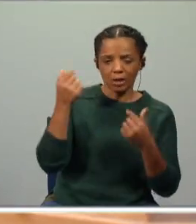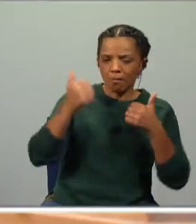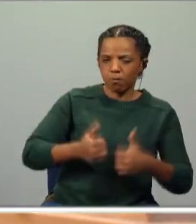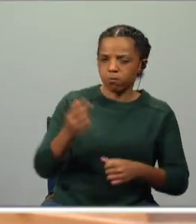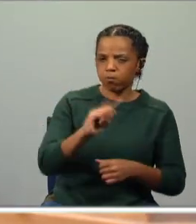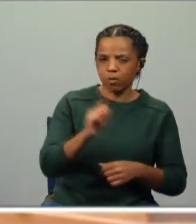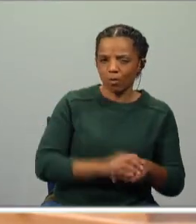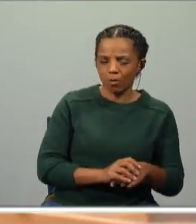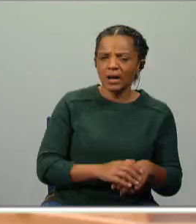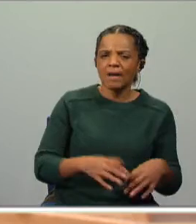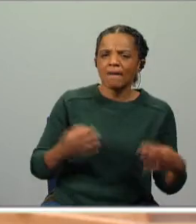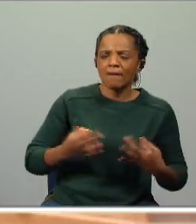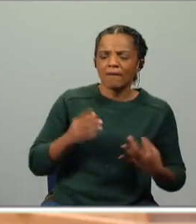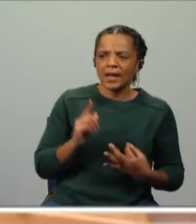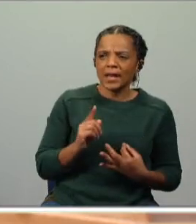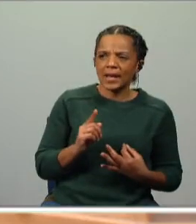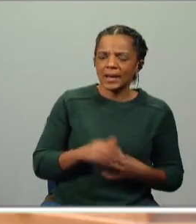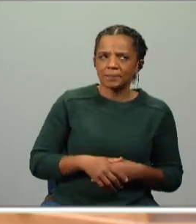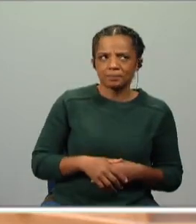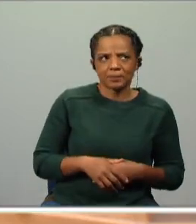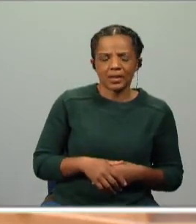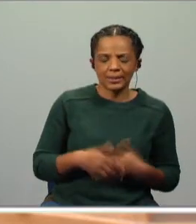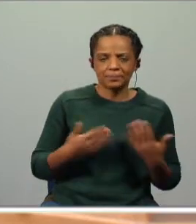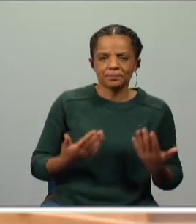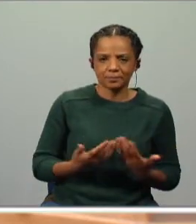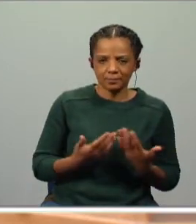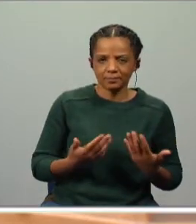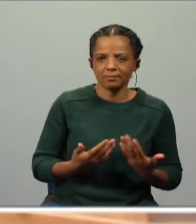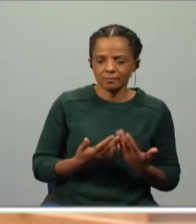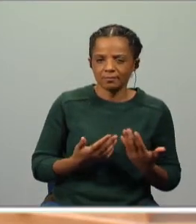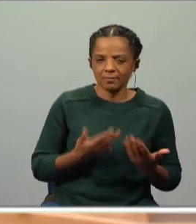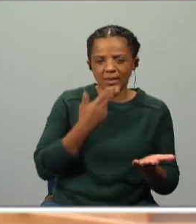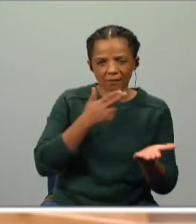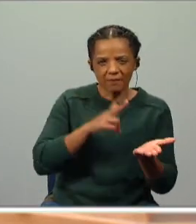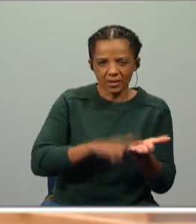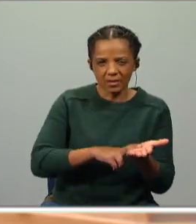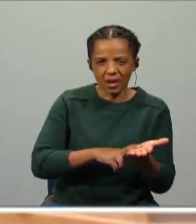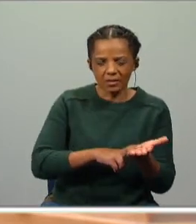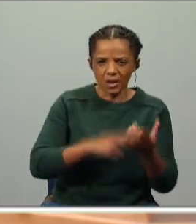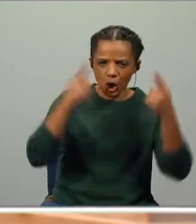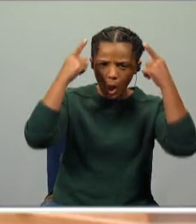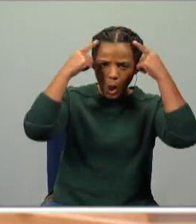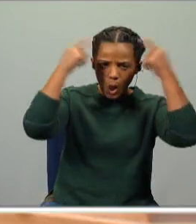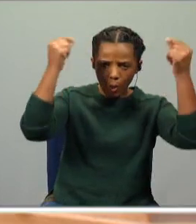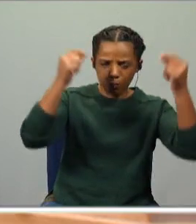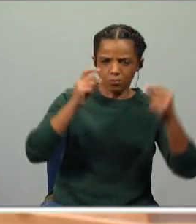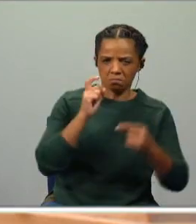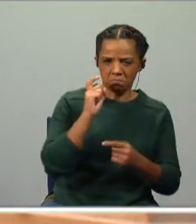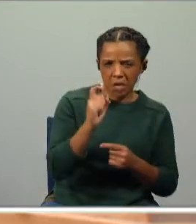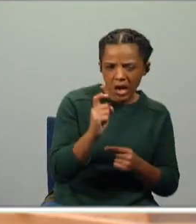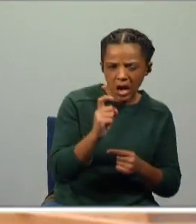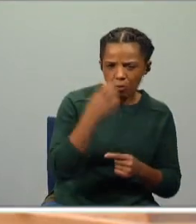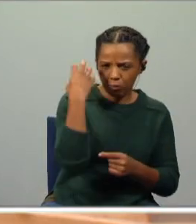que era realmente um o verdadeiro verdadeiro lobo que faz mal aos três porquinhos